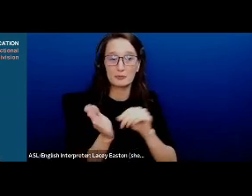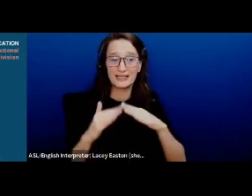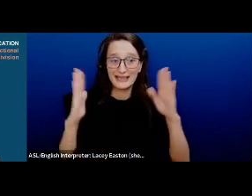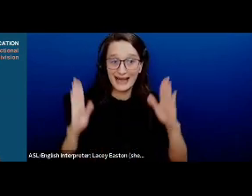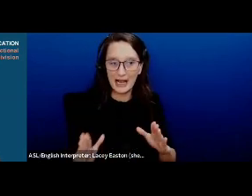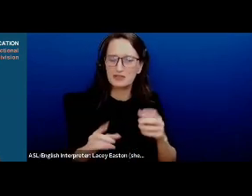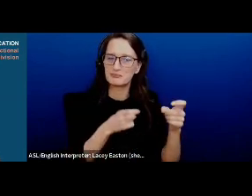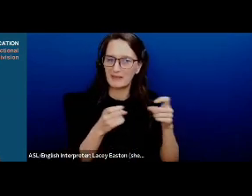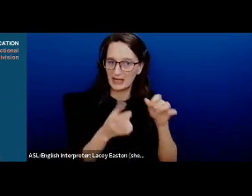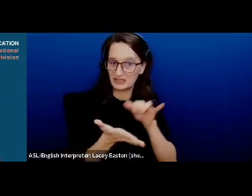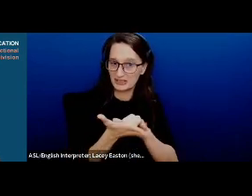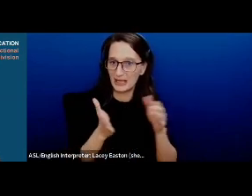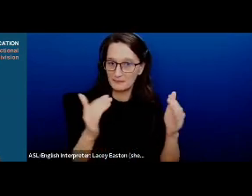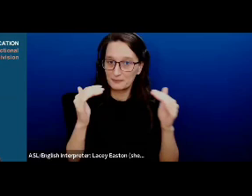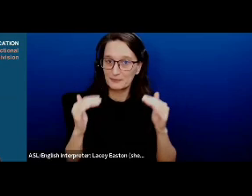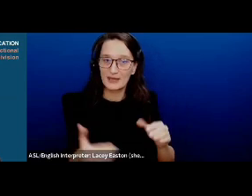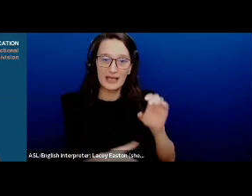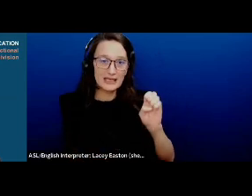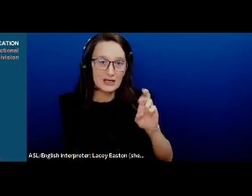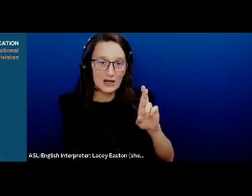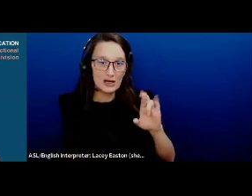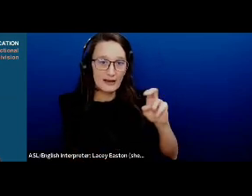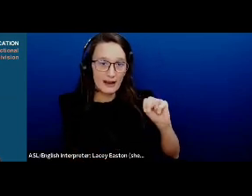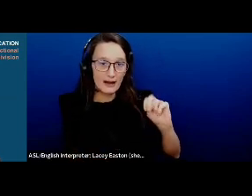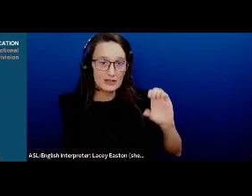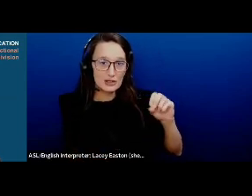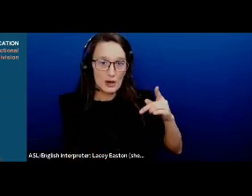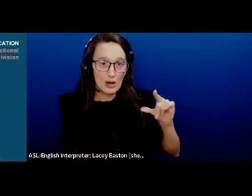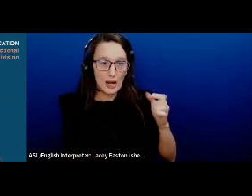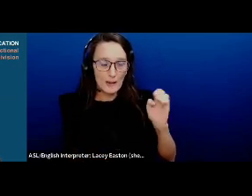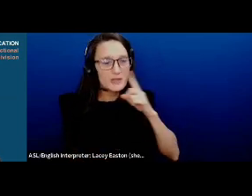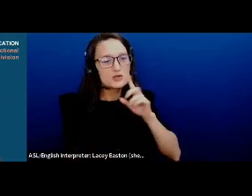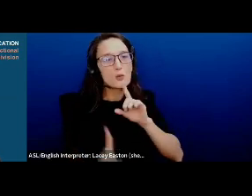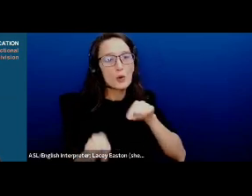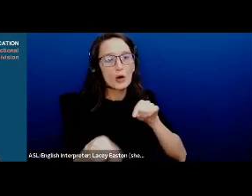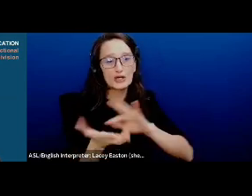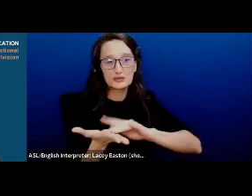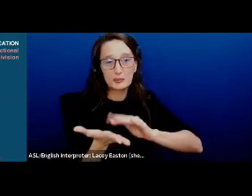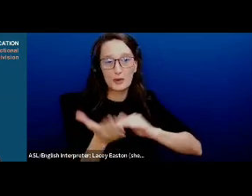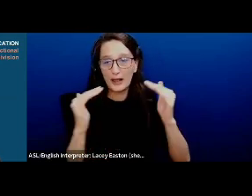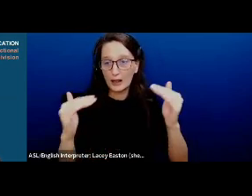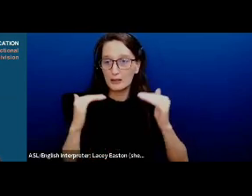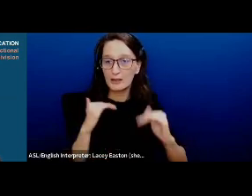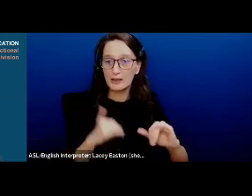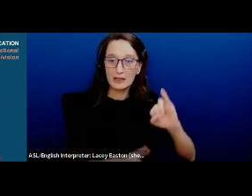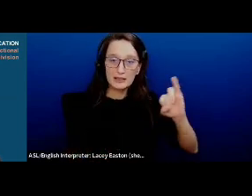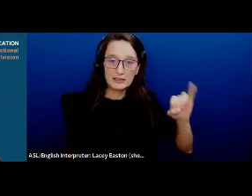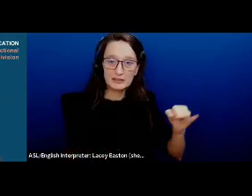Copage se encarga de los pedidos en braille. Jackie Wait se encarga de los pedidos en letra grande. Y también